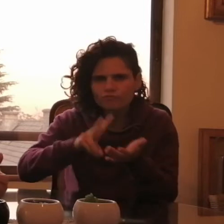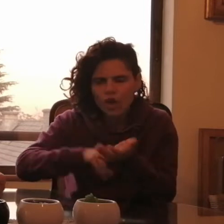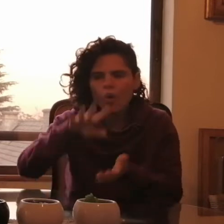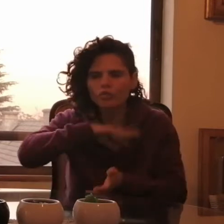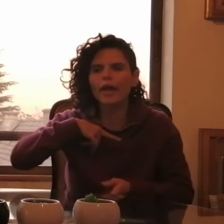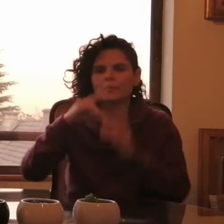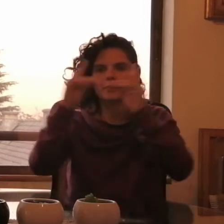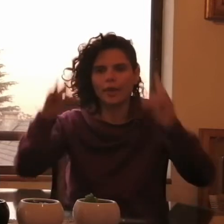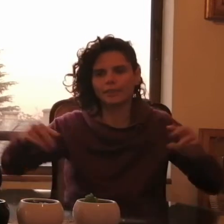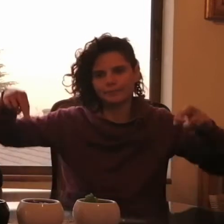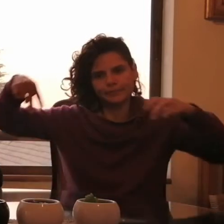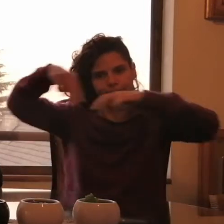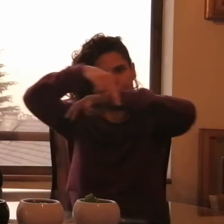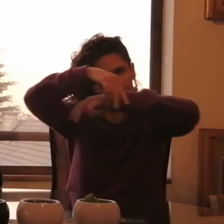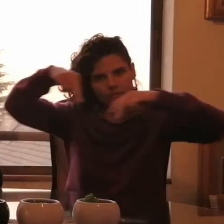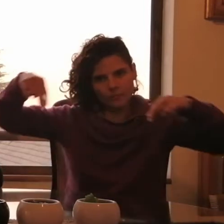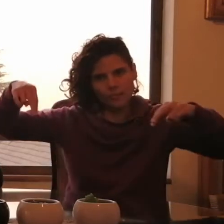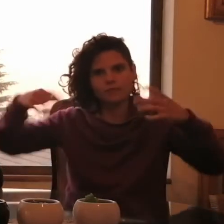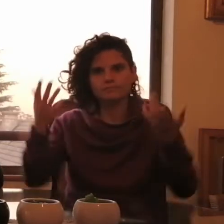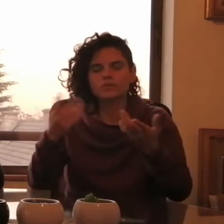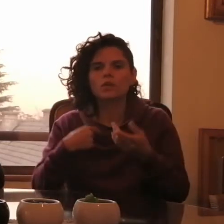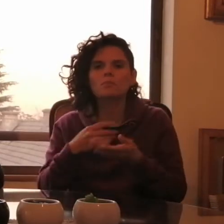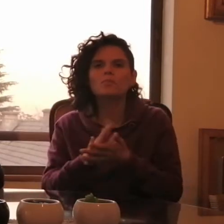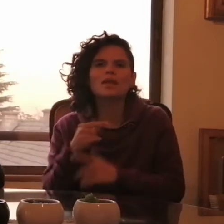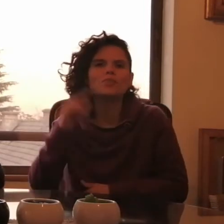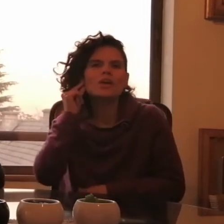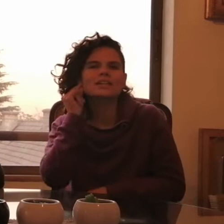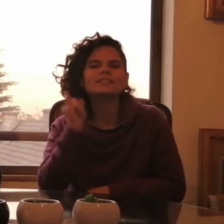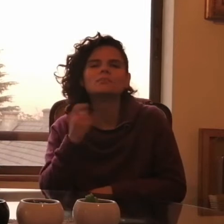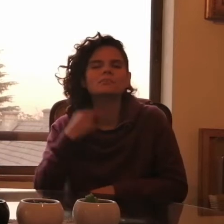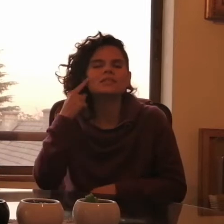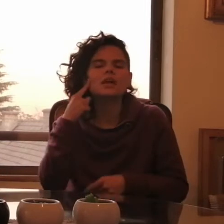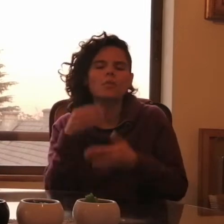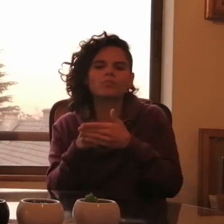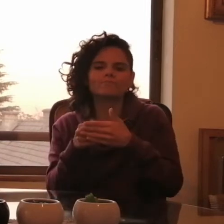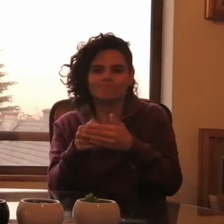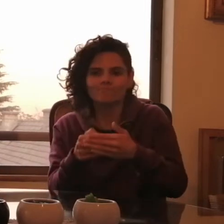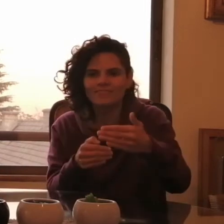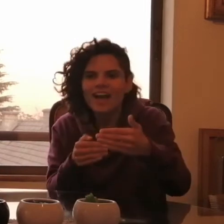como que uno de repente va un poco más allá, no es sólo la estructura en sí sino